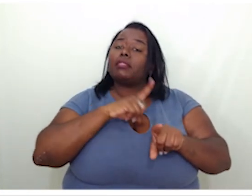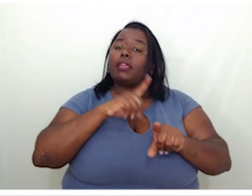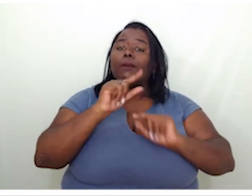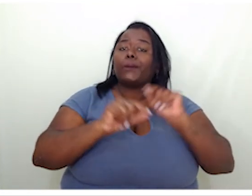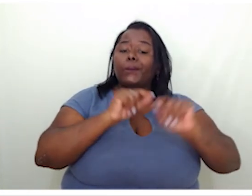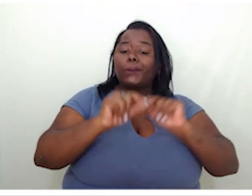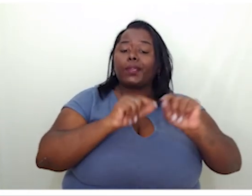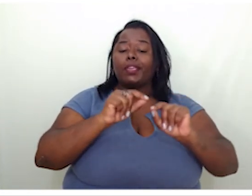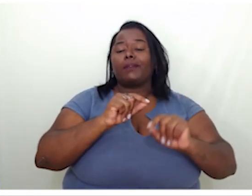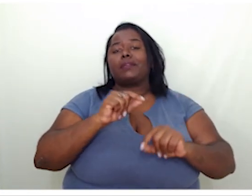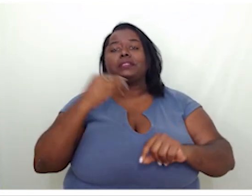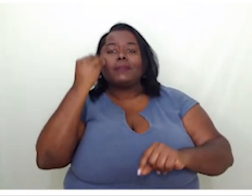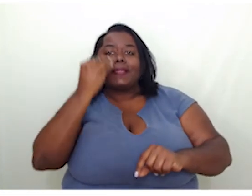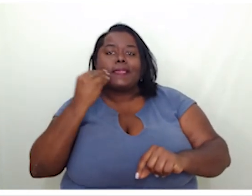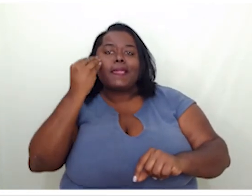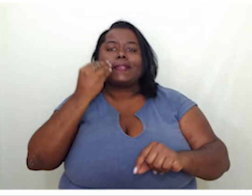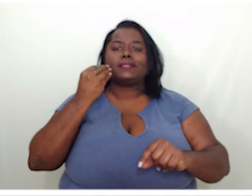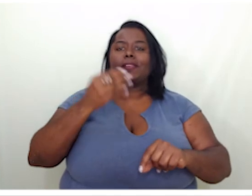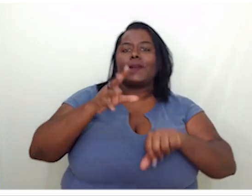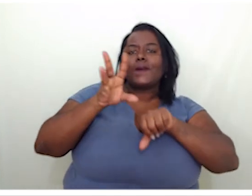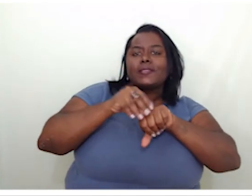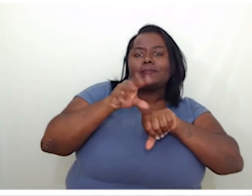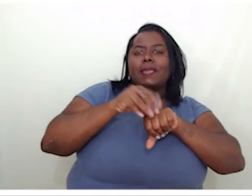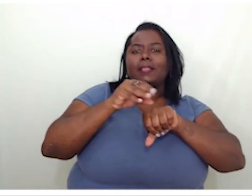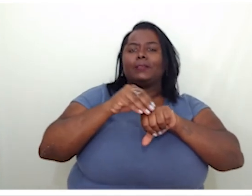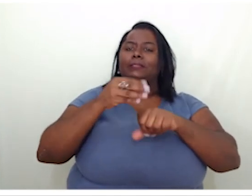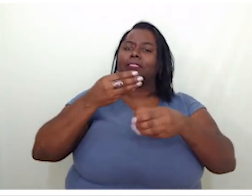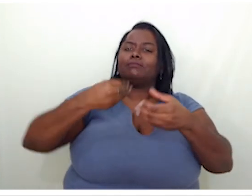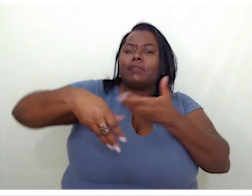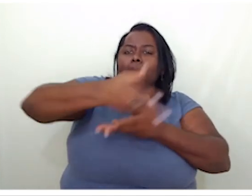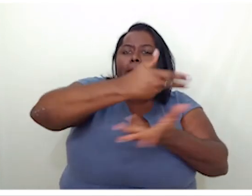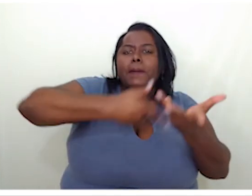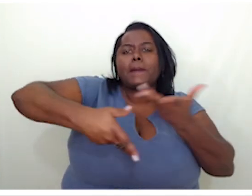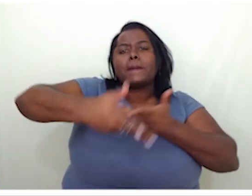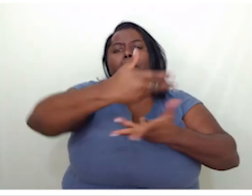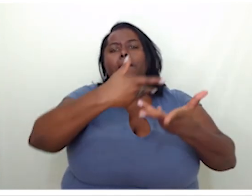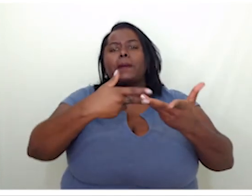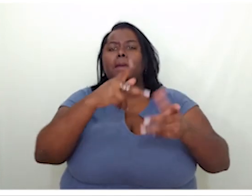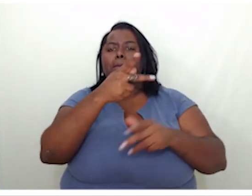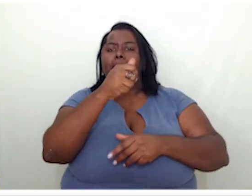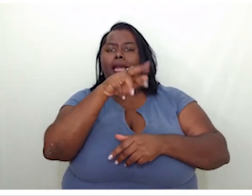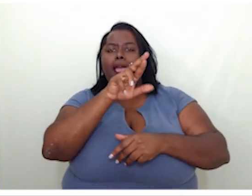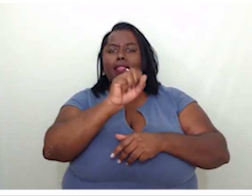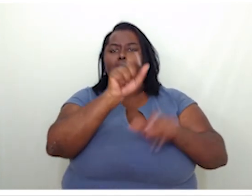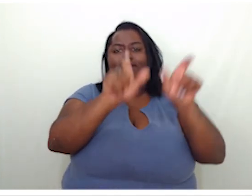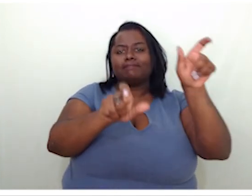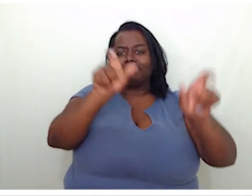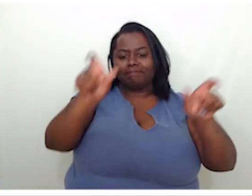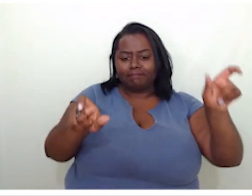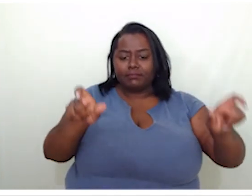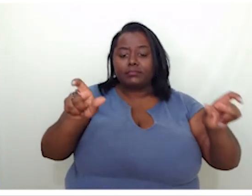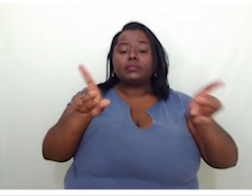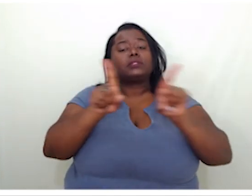durante un día de contacto, reflexionas sobre la nueva profesión que estás estudiando,